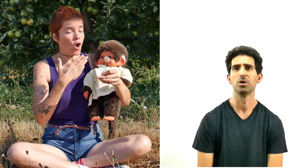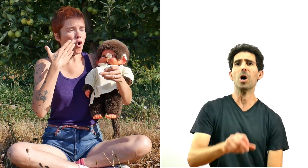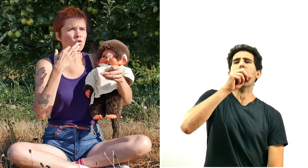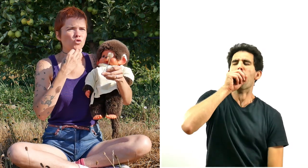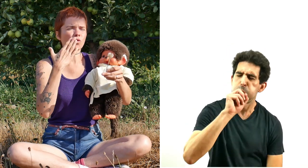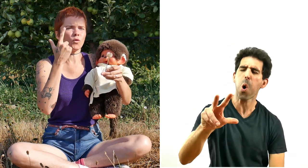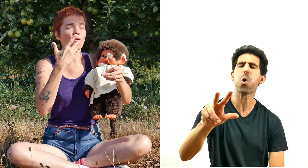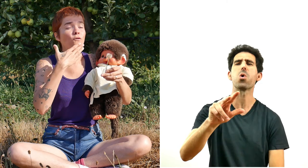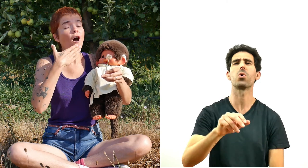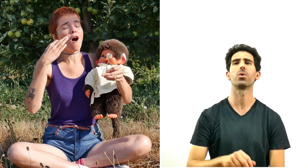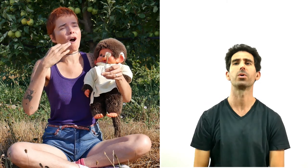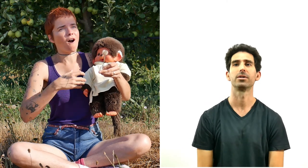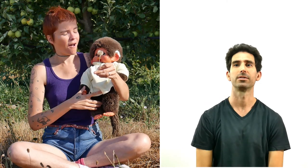On souffle fort.